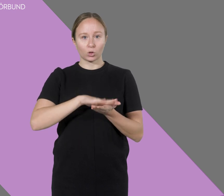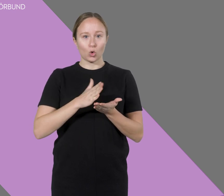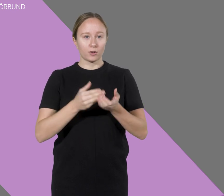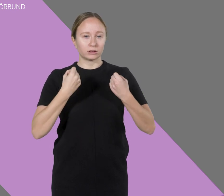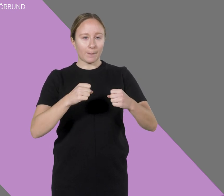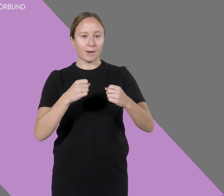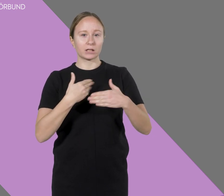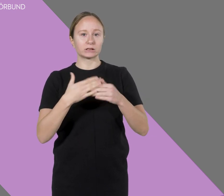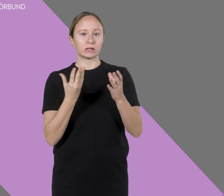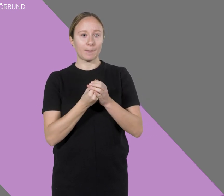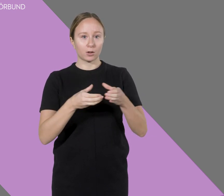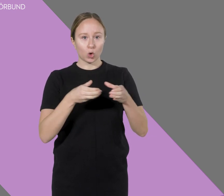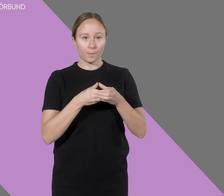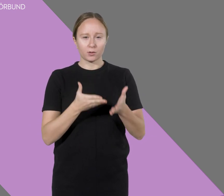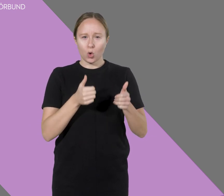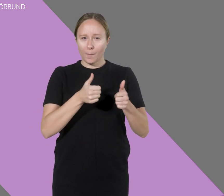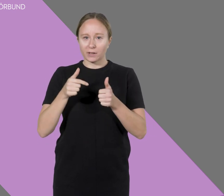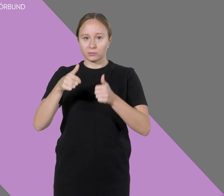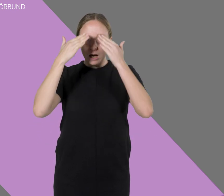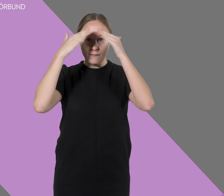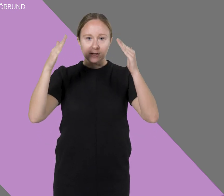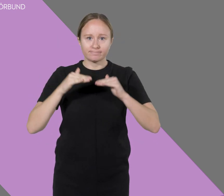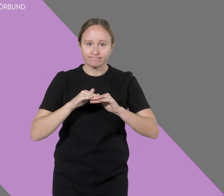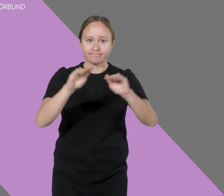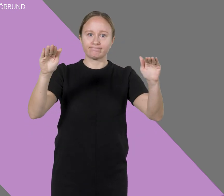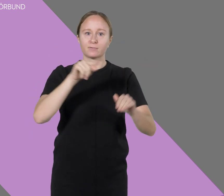Samarbetsgruppen för tolkverksamhet hoppas att denna information sprids till -